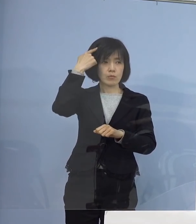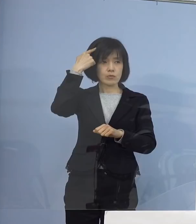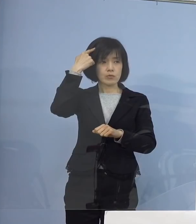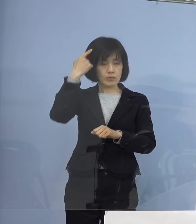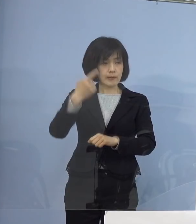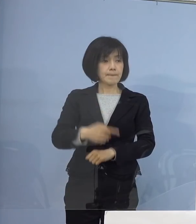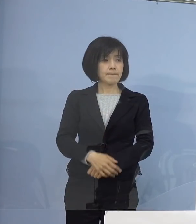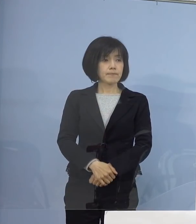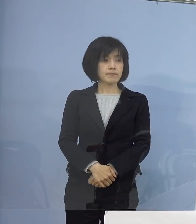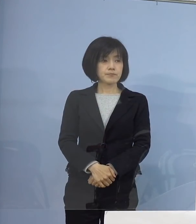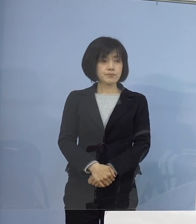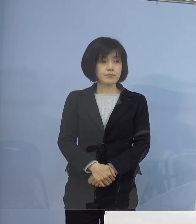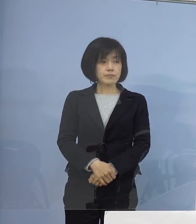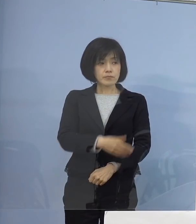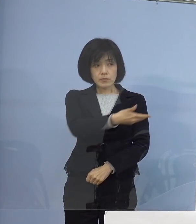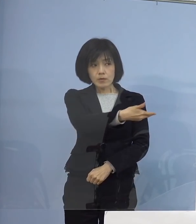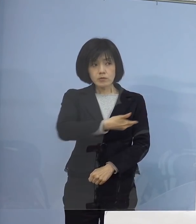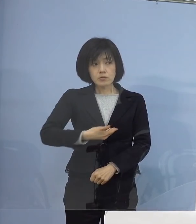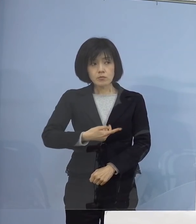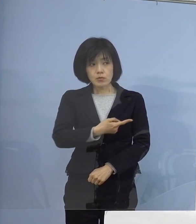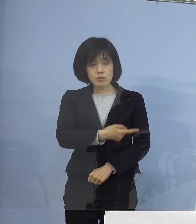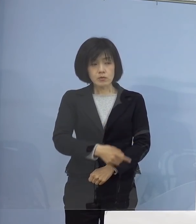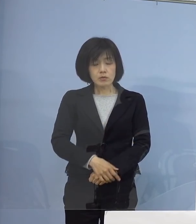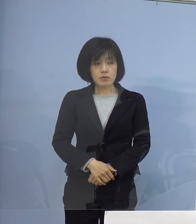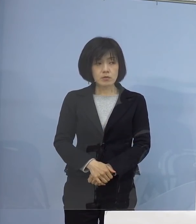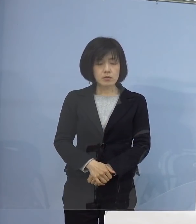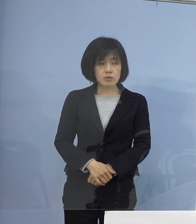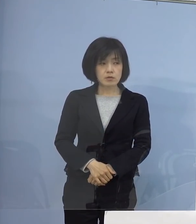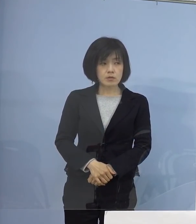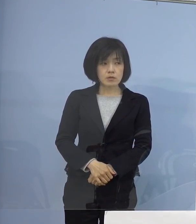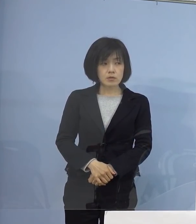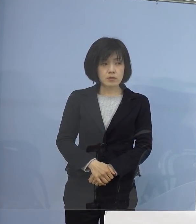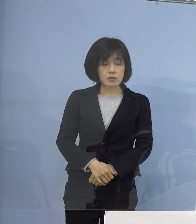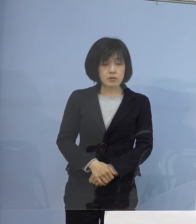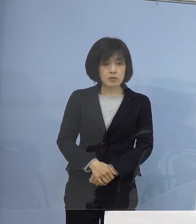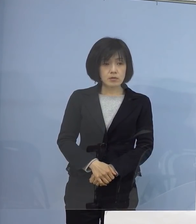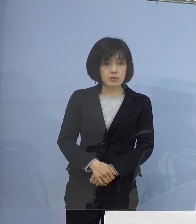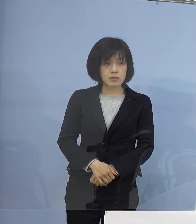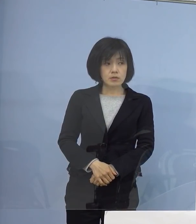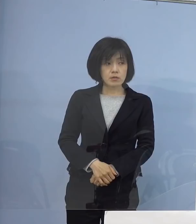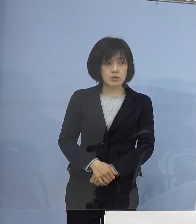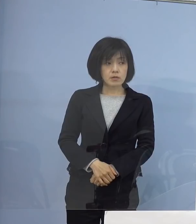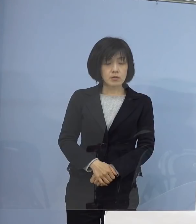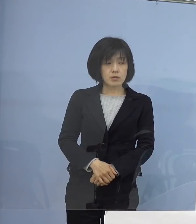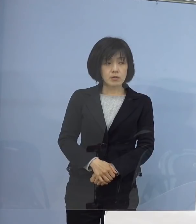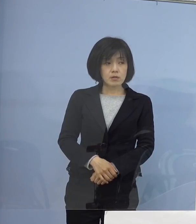（朝日新聞社） すみません、3つ目のカテゴリーの関係者というのは